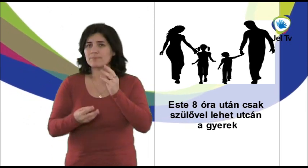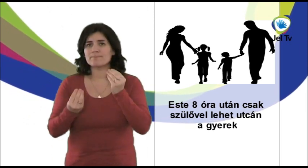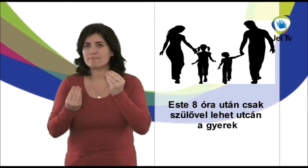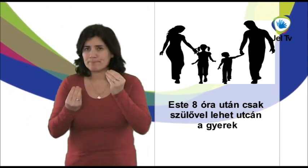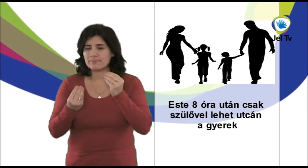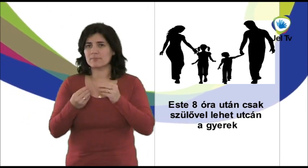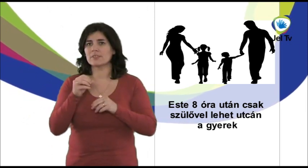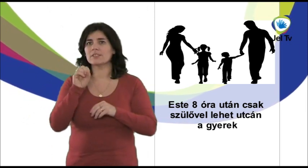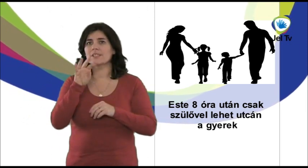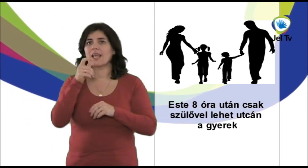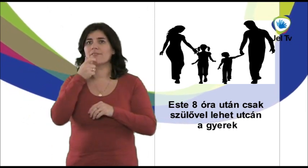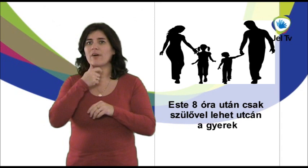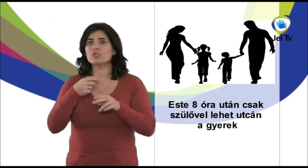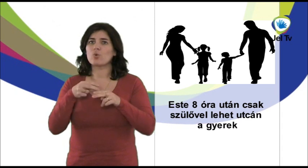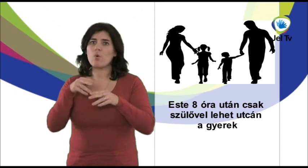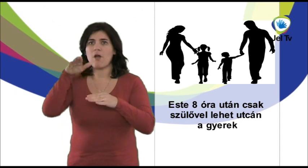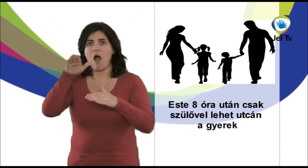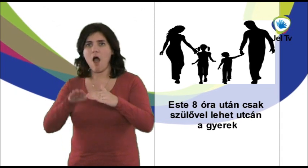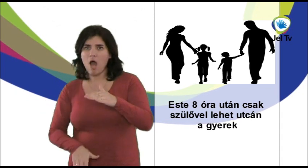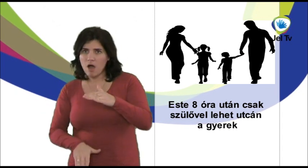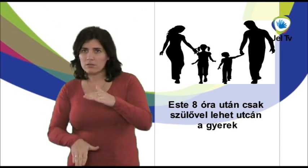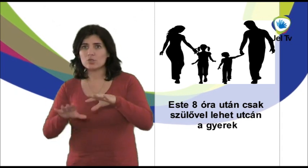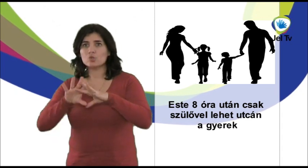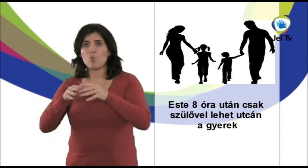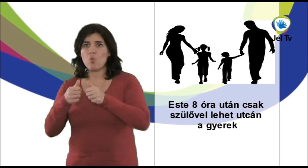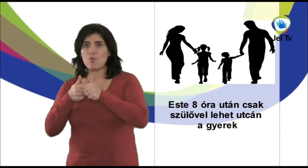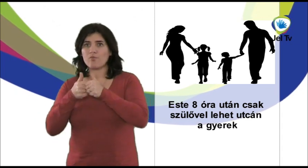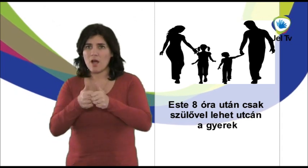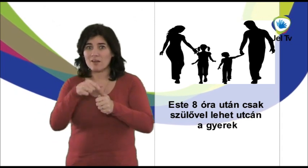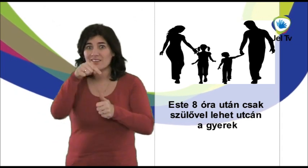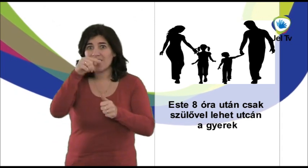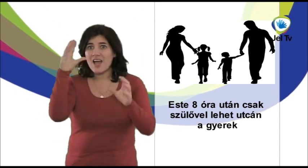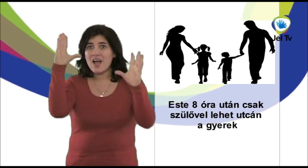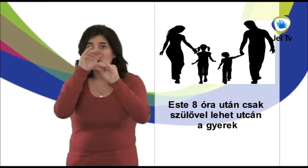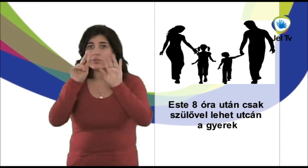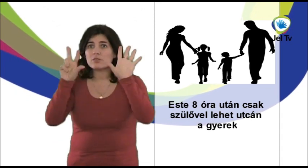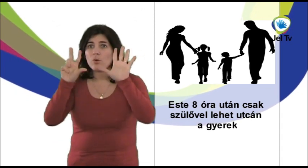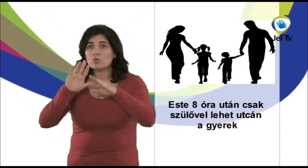14 éven aluli gyermek este 8 óra után csak szülővel tartózkodhat az utcán.